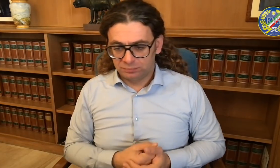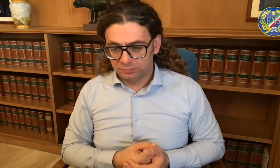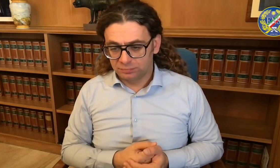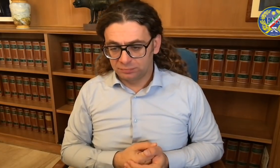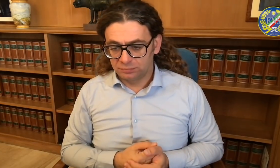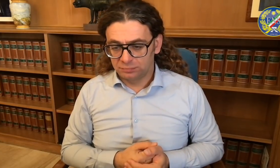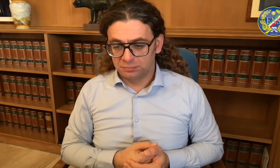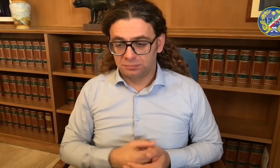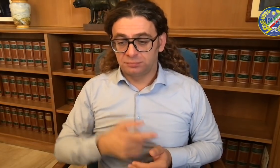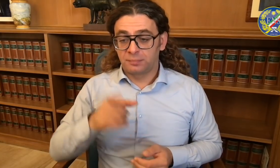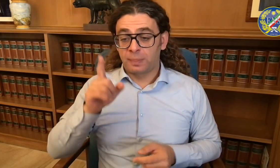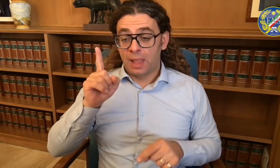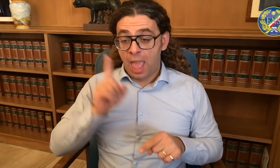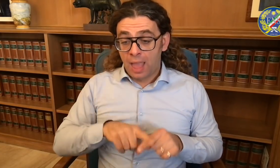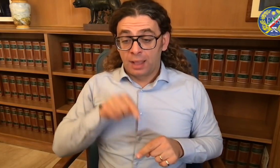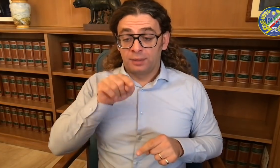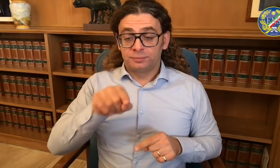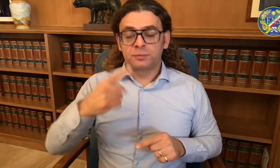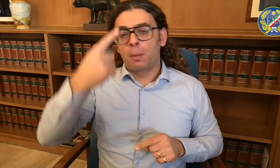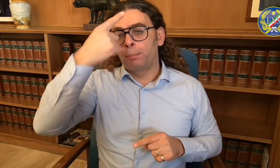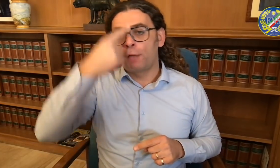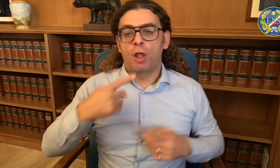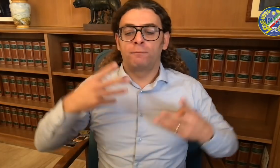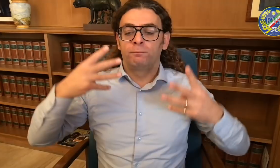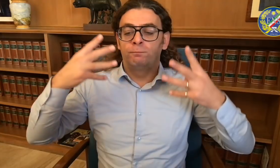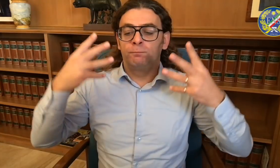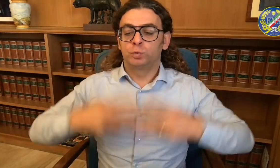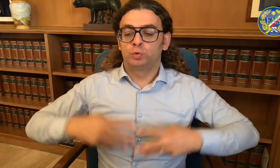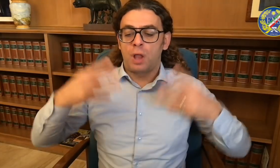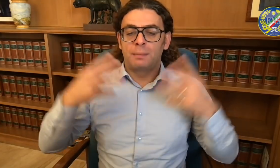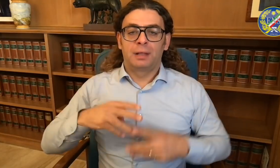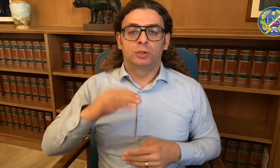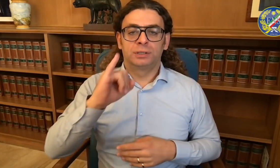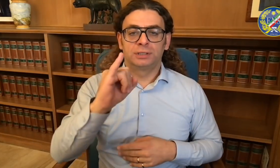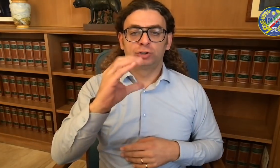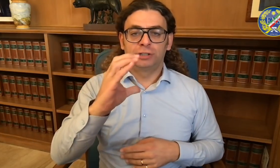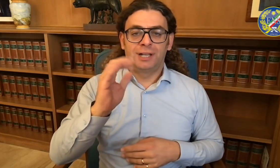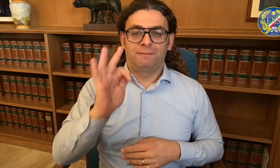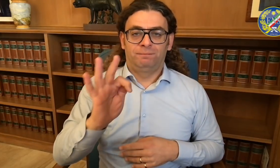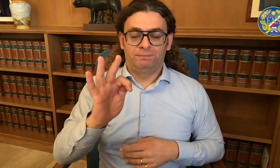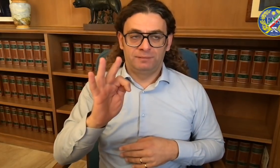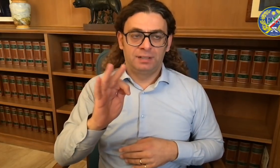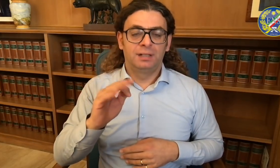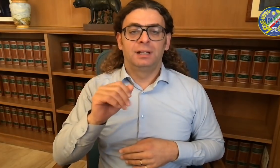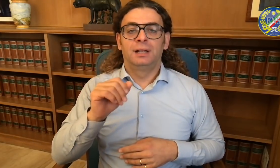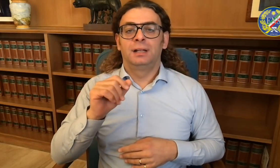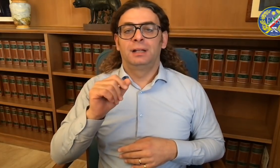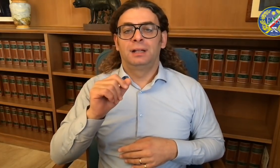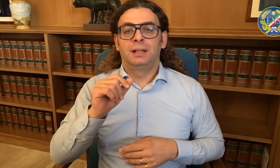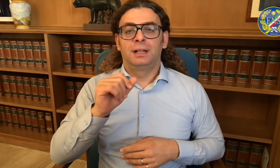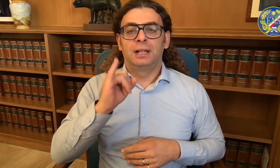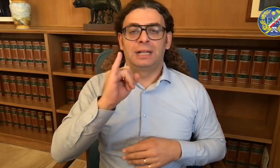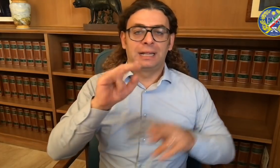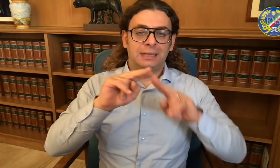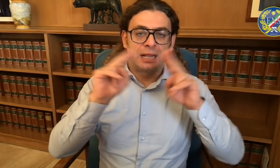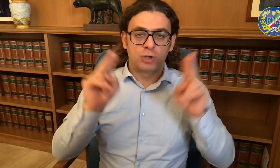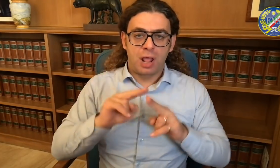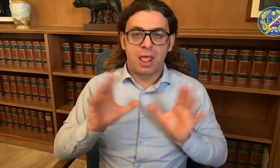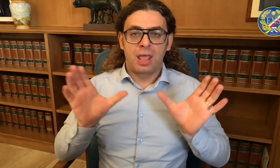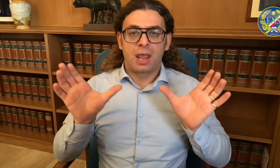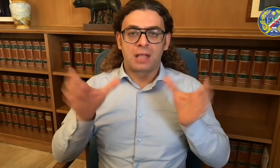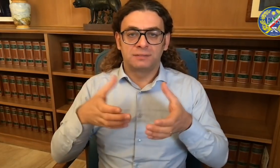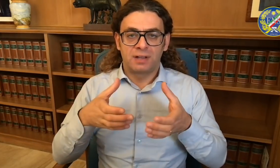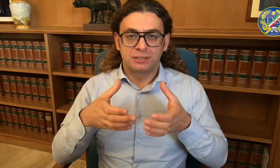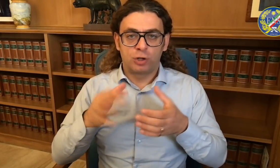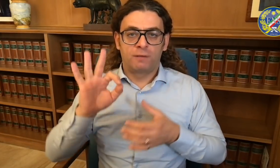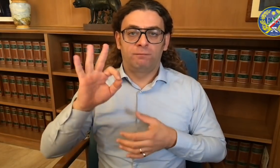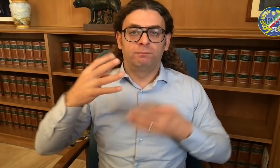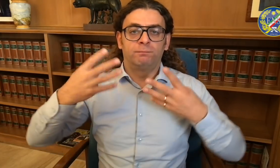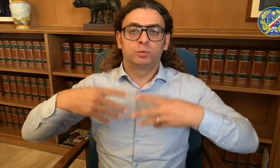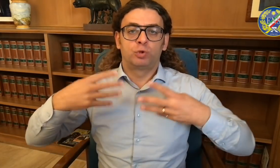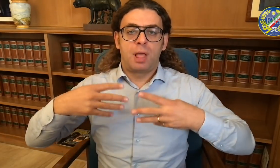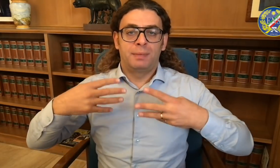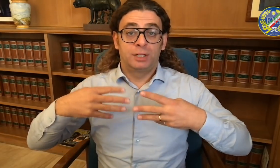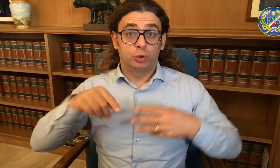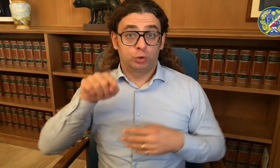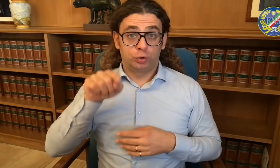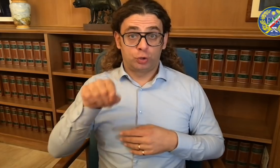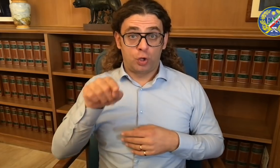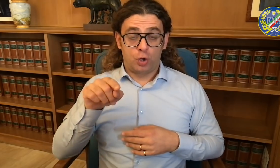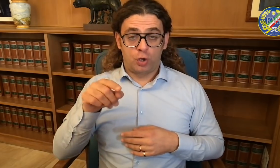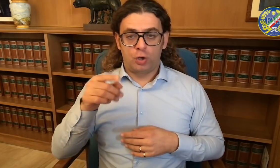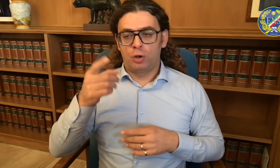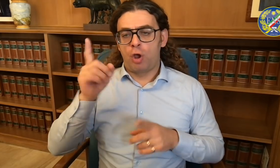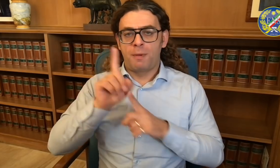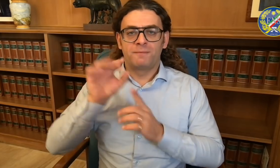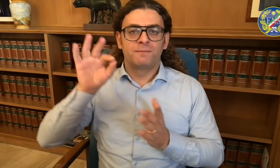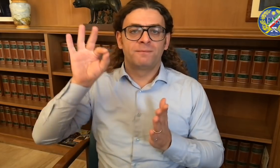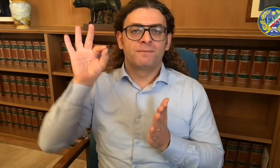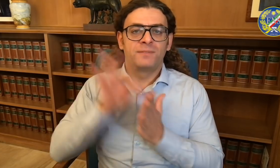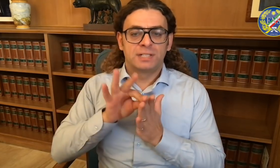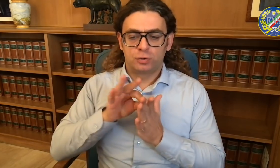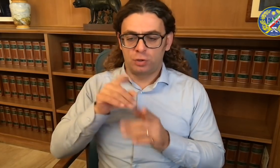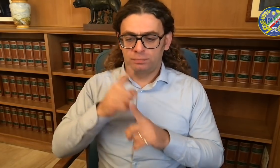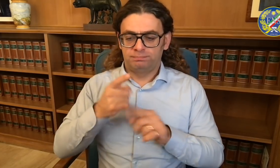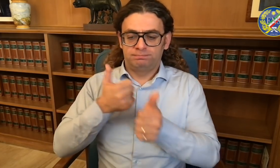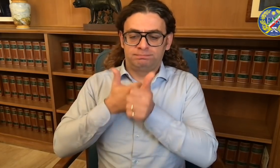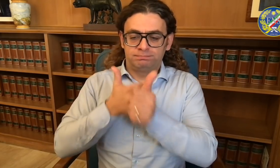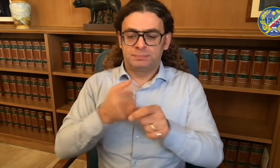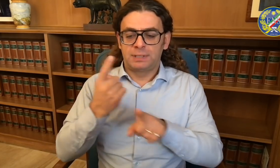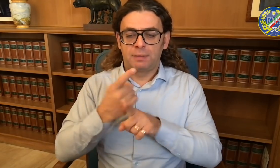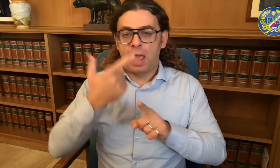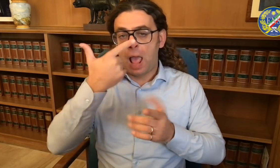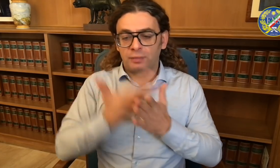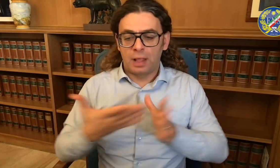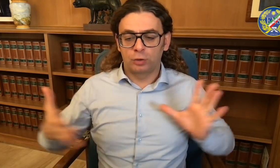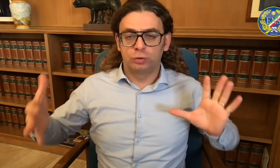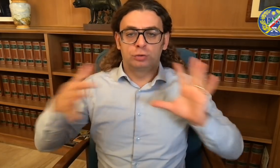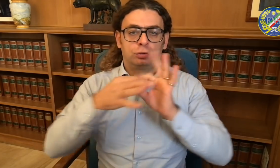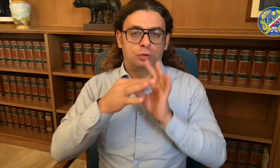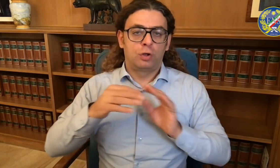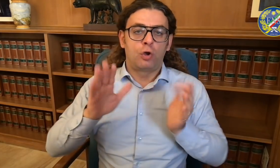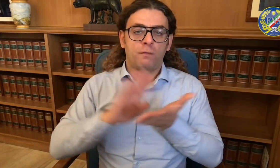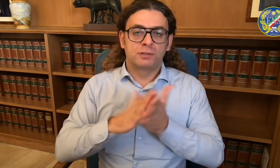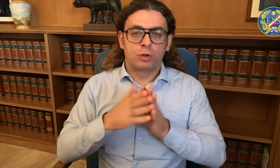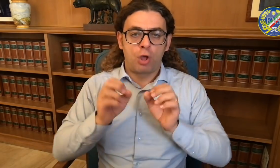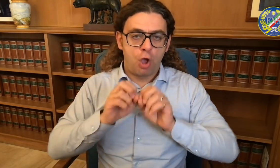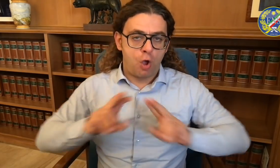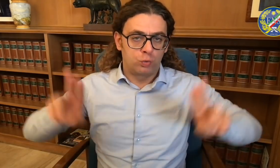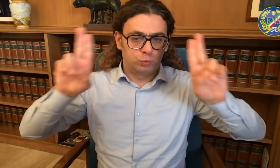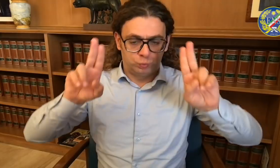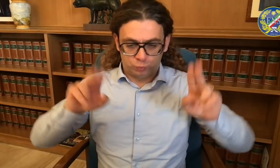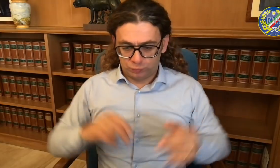coerentemente con le indicazioni fornite dall’ICF, International Classification of Functioning e sempre coerentemente con la Convenzione ONU.